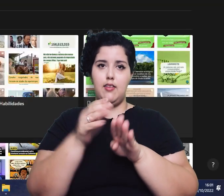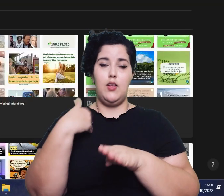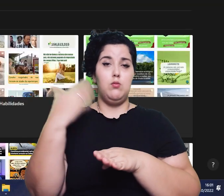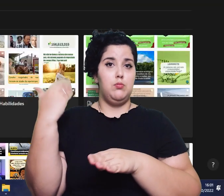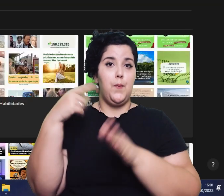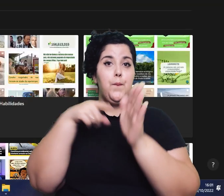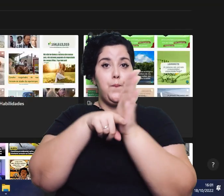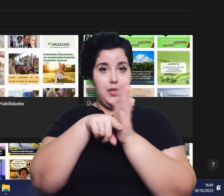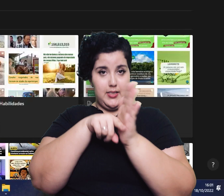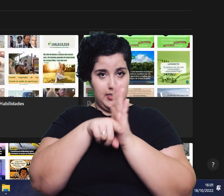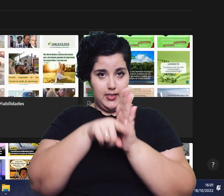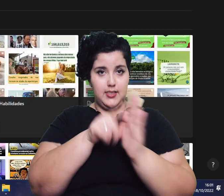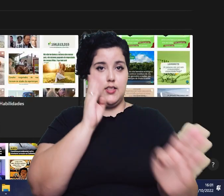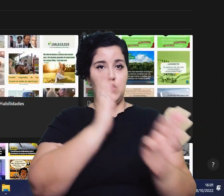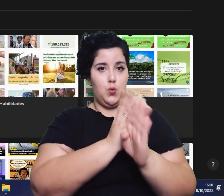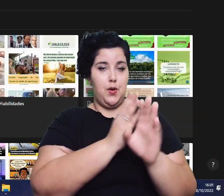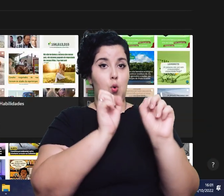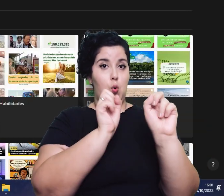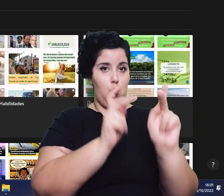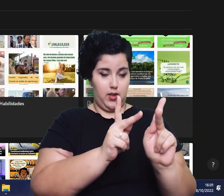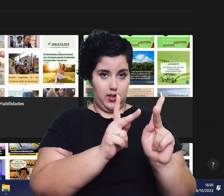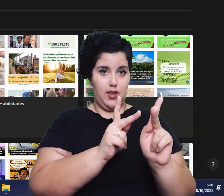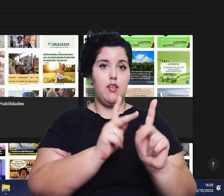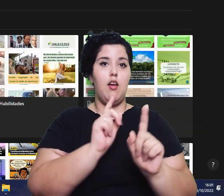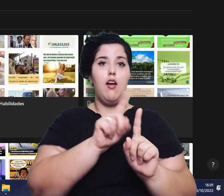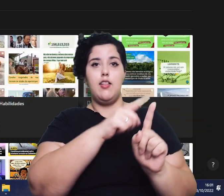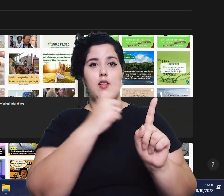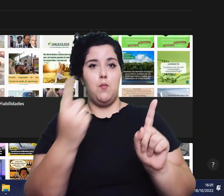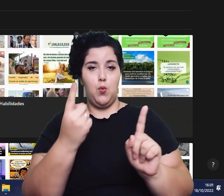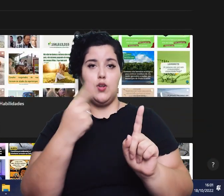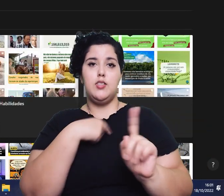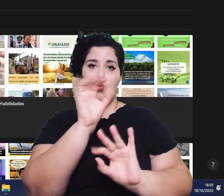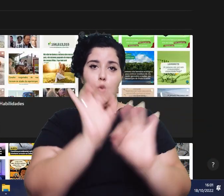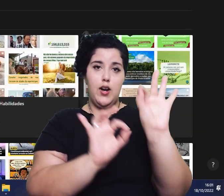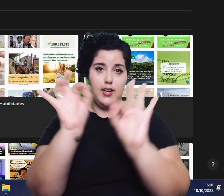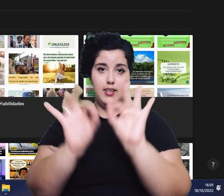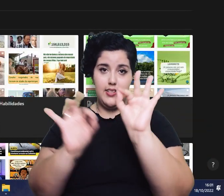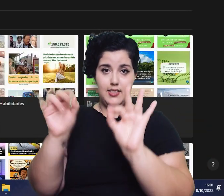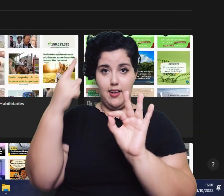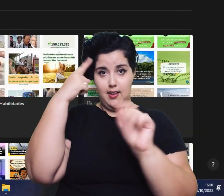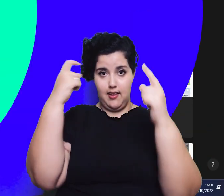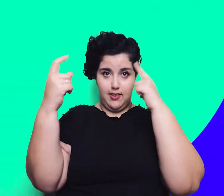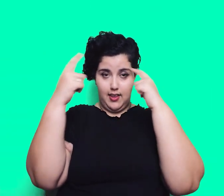eu tinha feito na etapa de descoberta. Na fase de definição, eu fiz toda essa parte de organização dos dados.